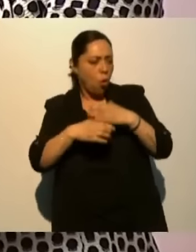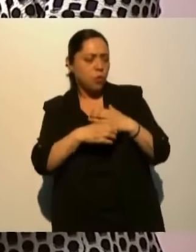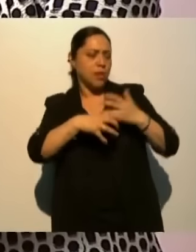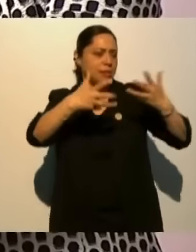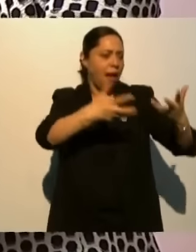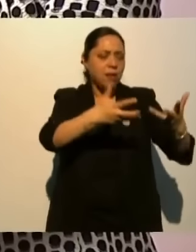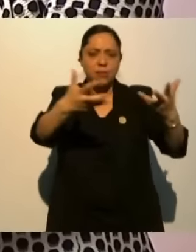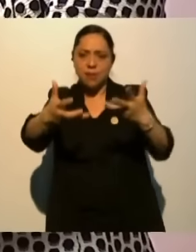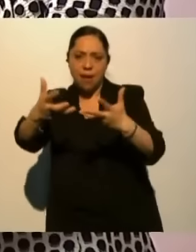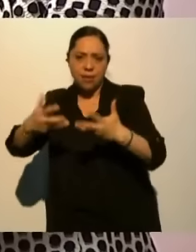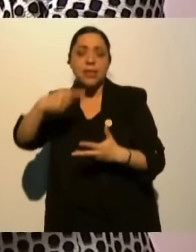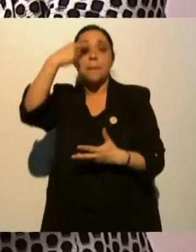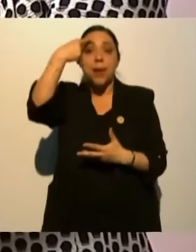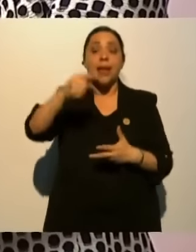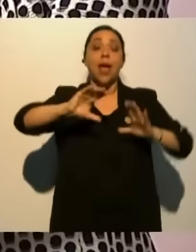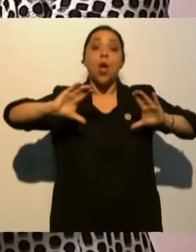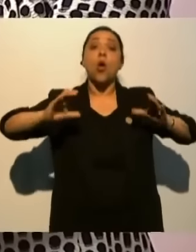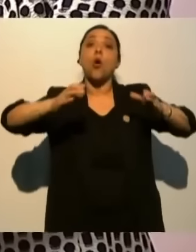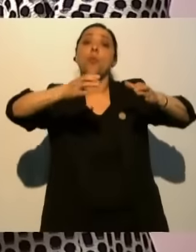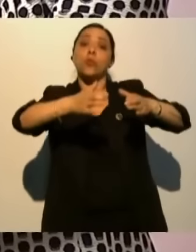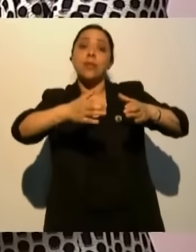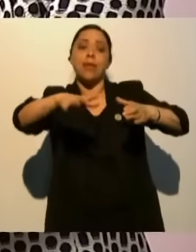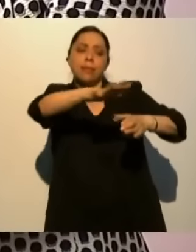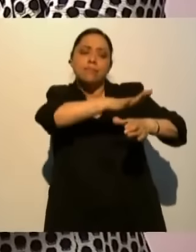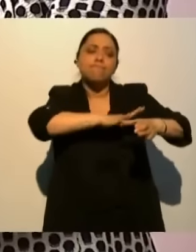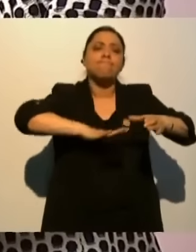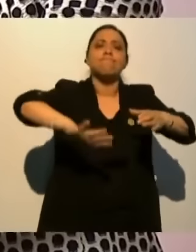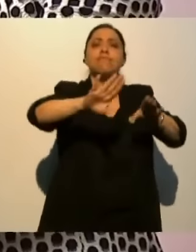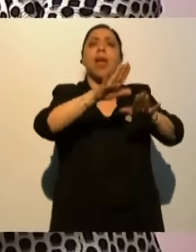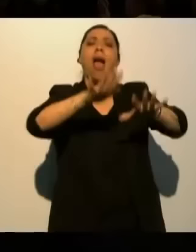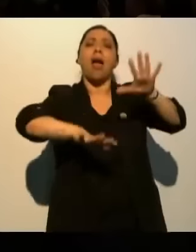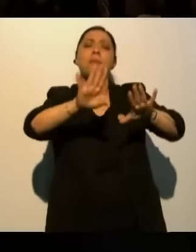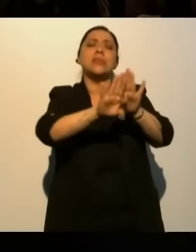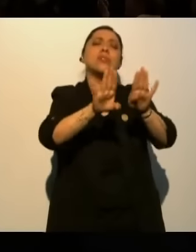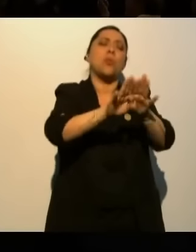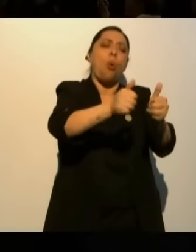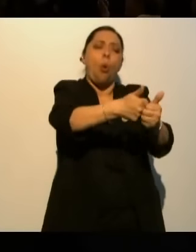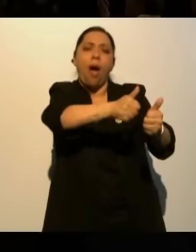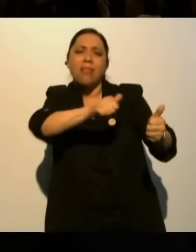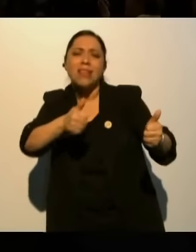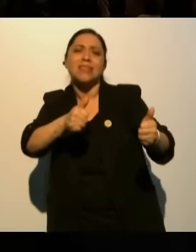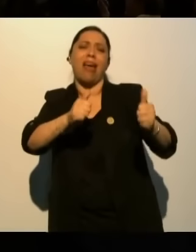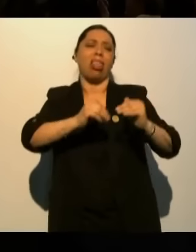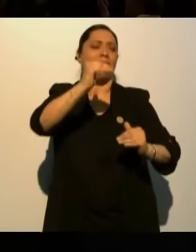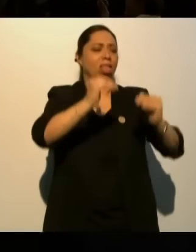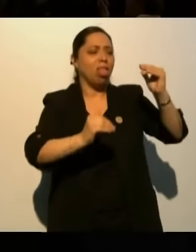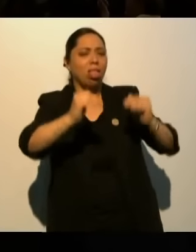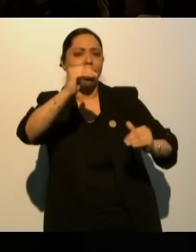salgan del rezago Social que enfrentan por eso estamos reunidos en este llamado de la